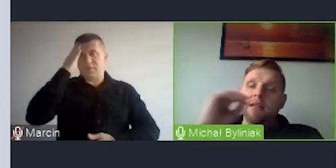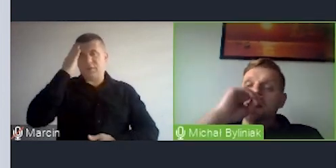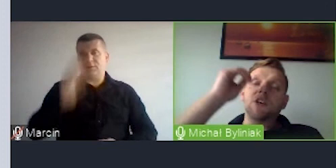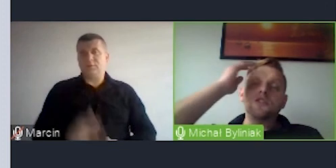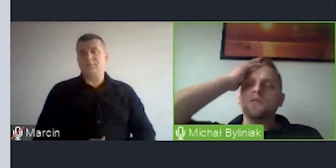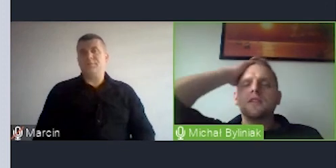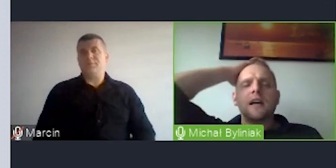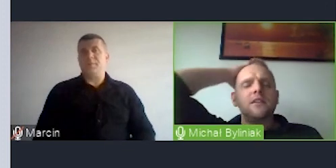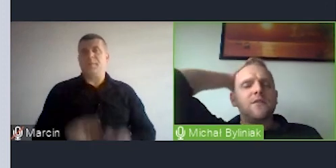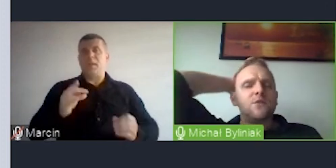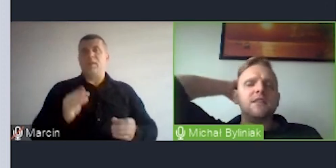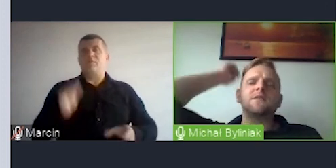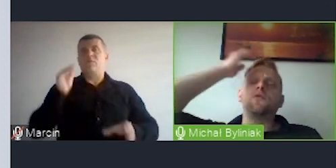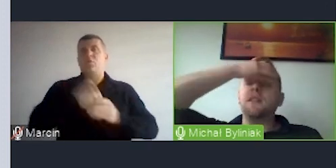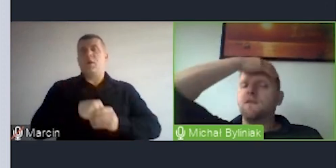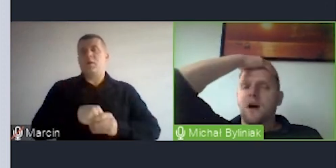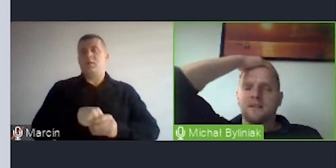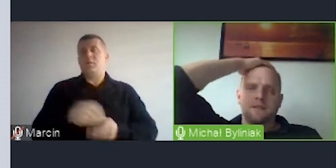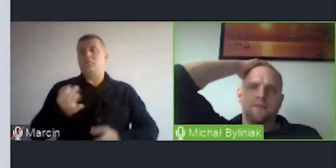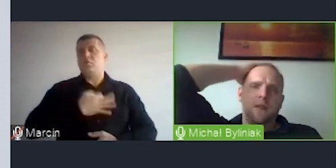Teraz przechodzimy o zagadnień związanych z wkładem własnym.